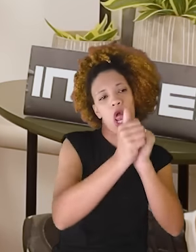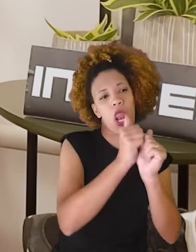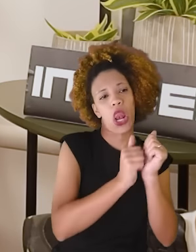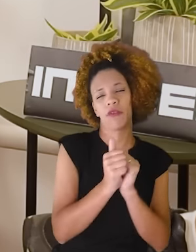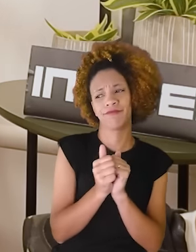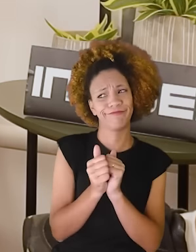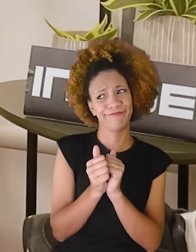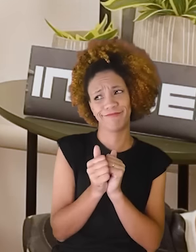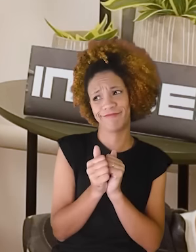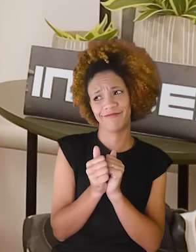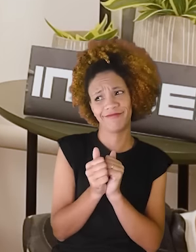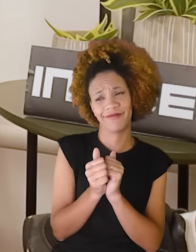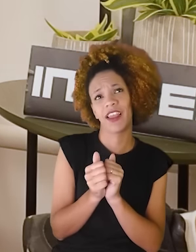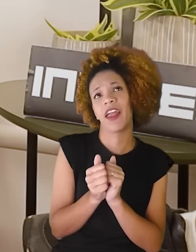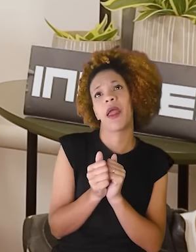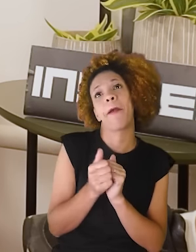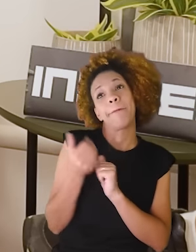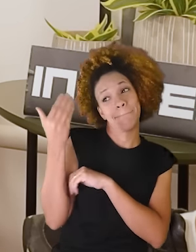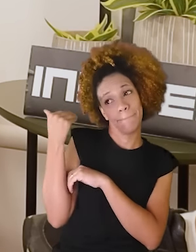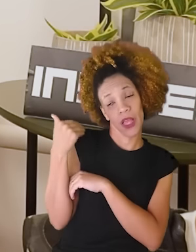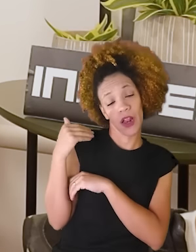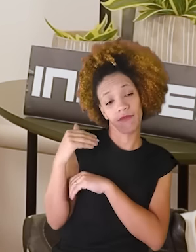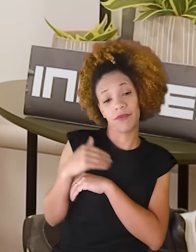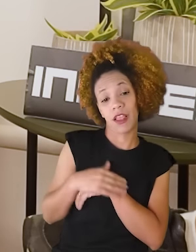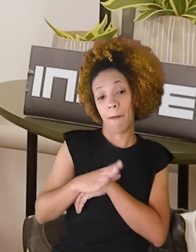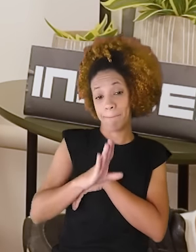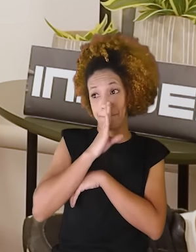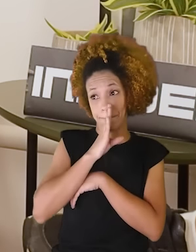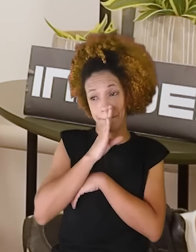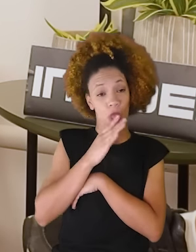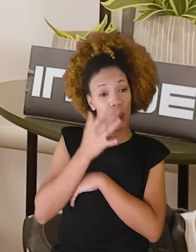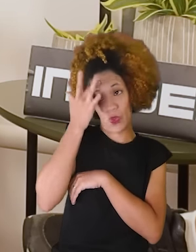mundo Sei lá o qu vou te falar eu eu pegava mais gente quando eu era anônimo do que agora agora eu